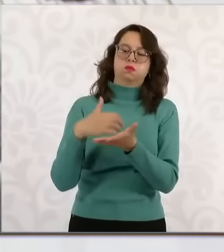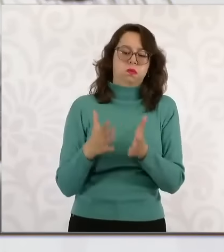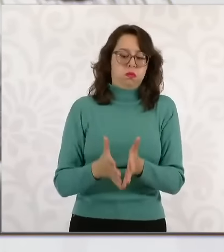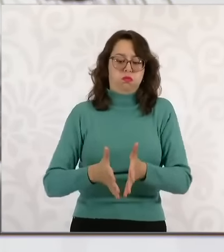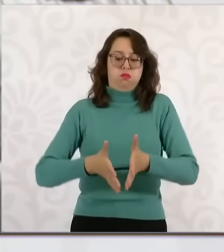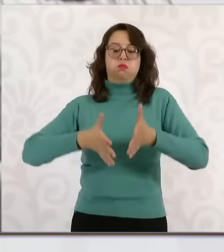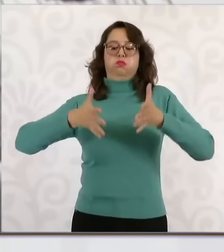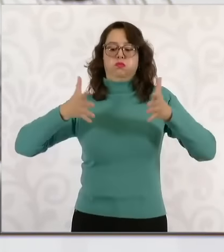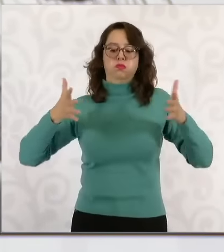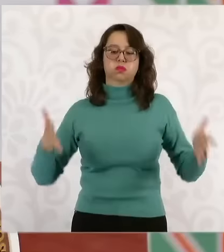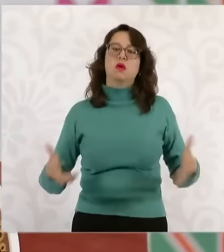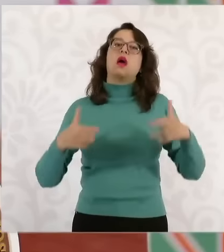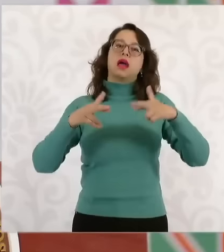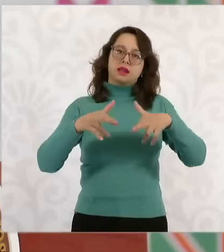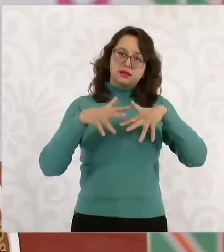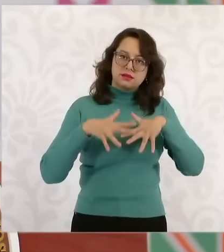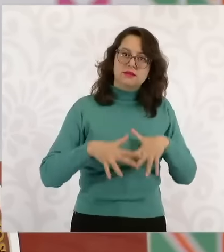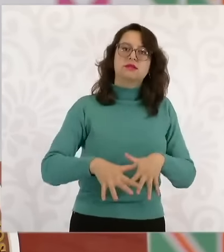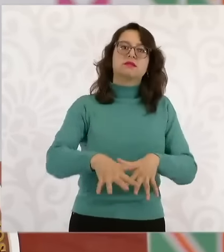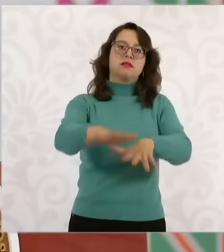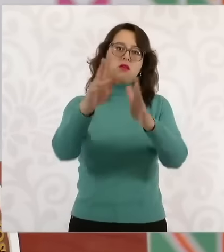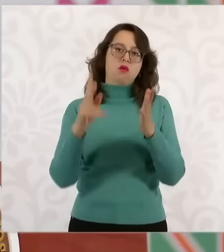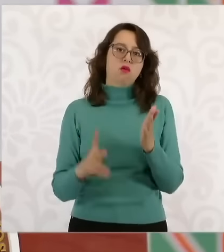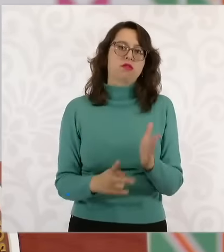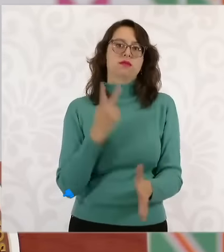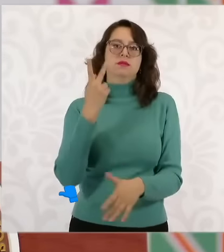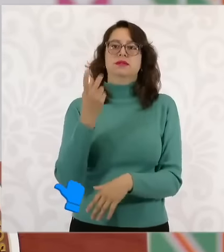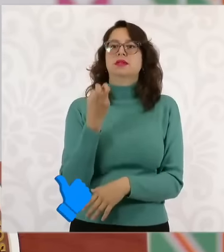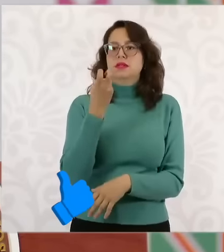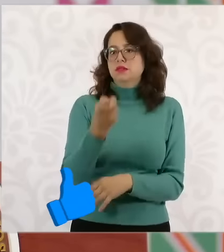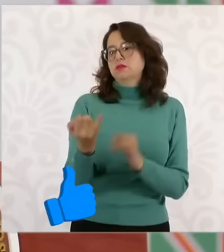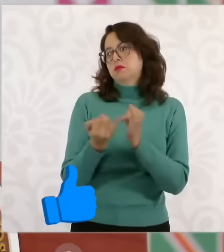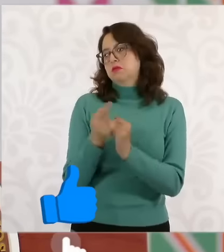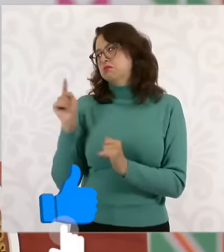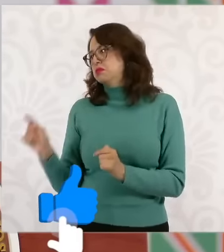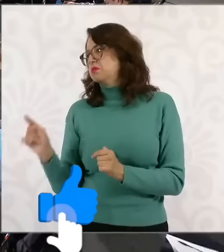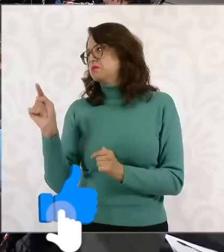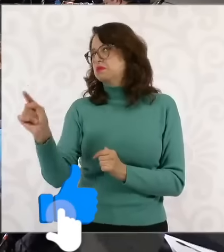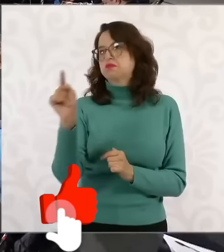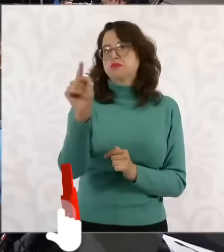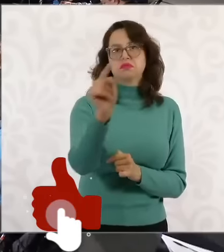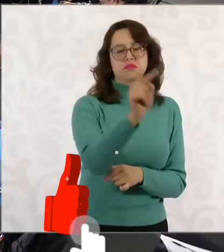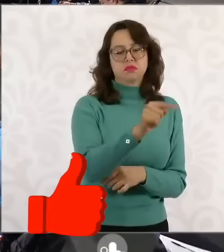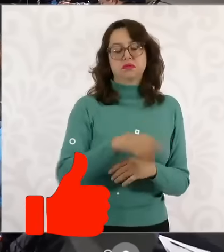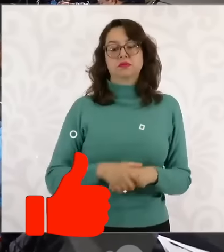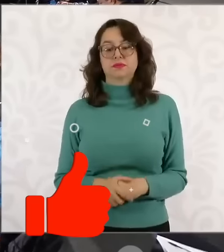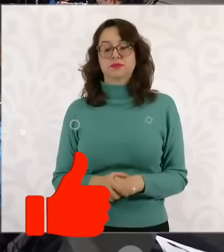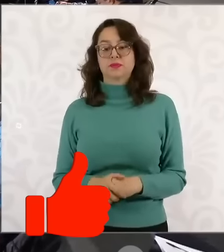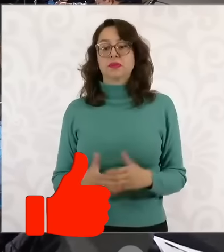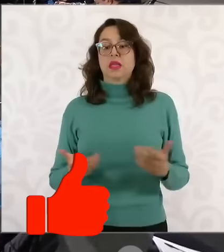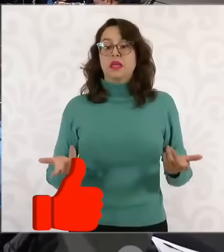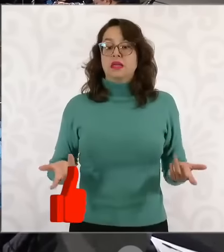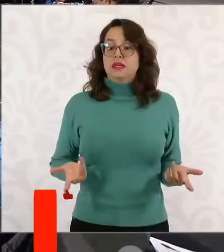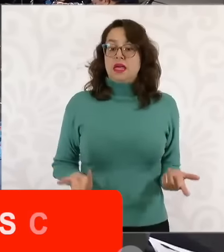zonas que pueden estar en riesgo como en este caso y y no solamente estas eh perdón que insista, pero